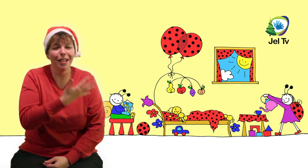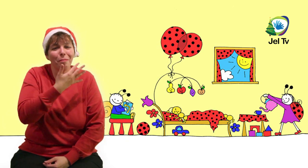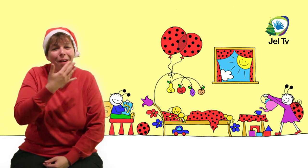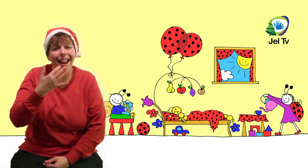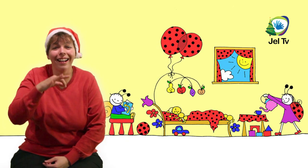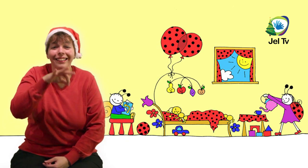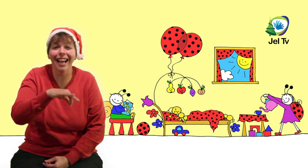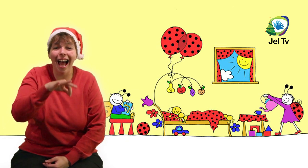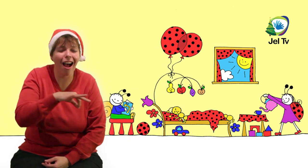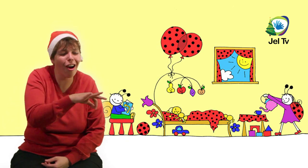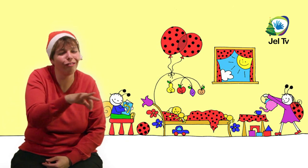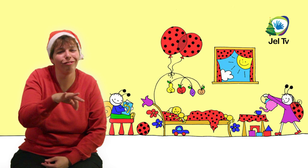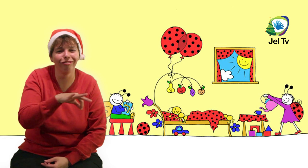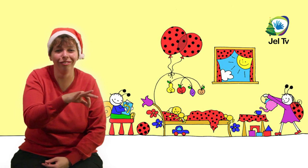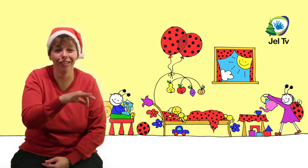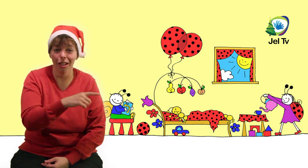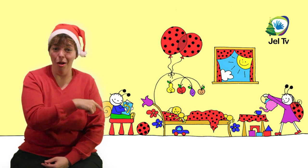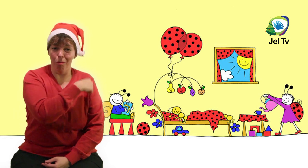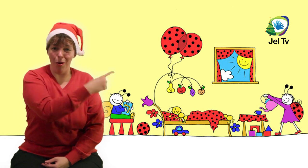Babóca meleg teát főzött.